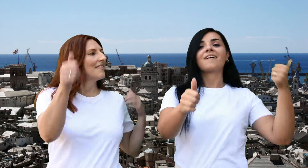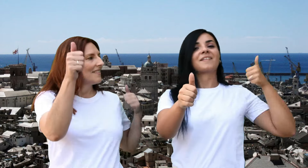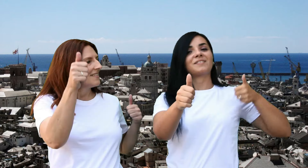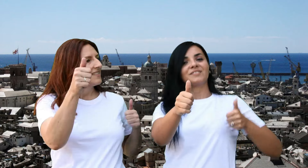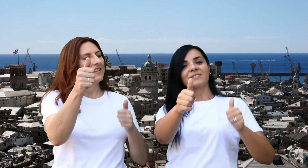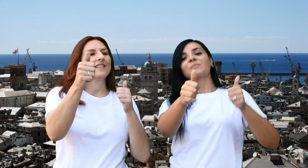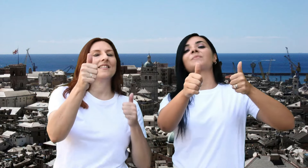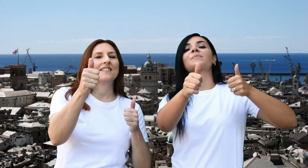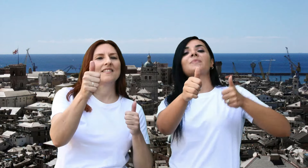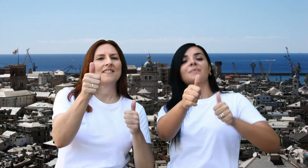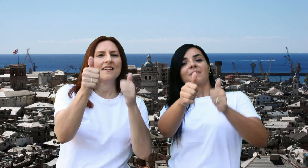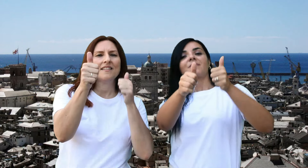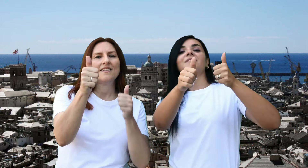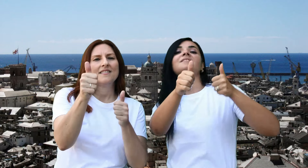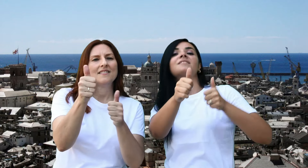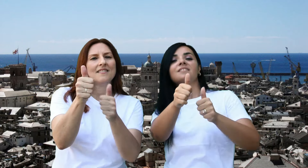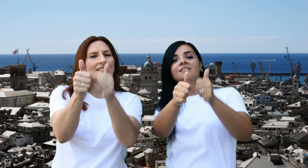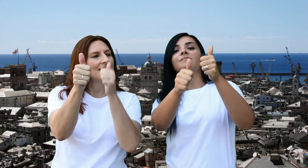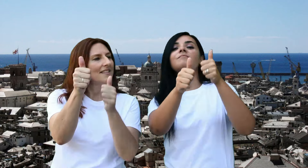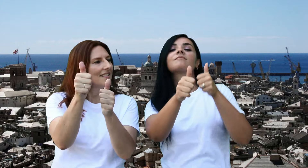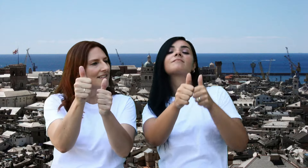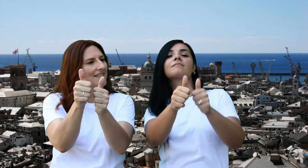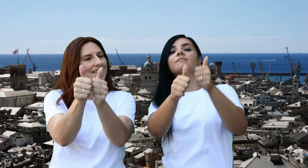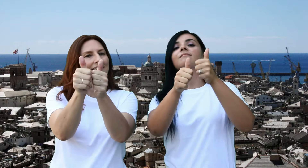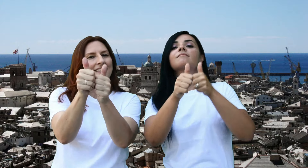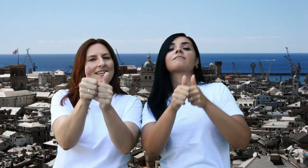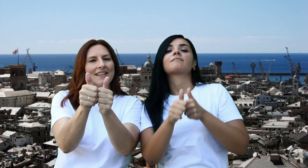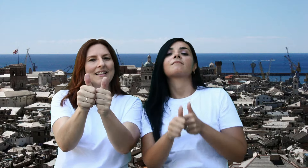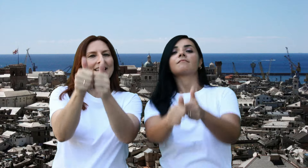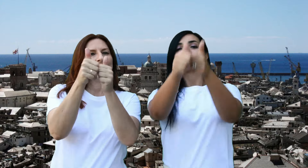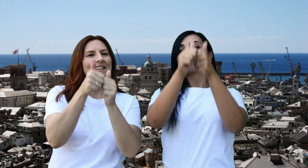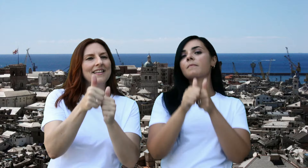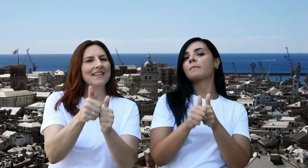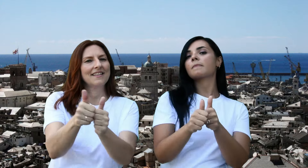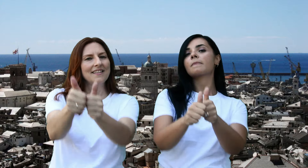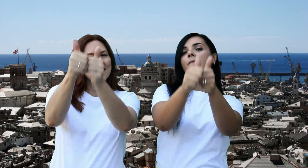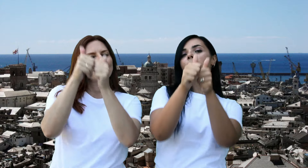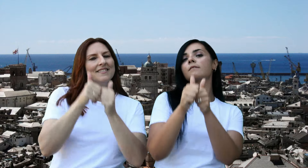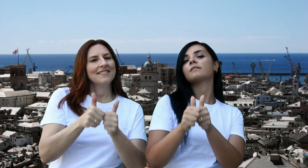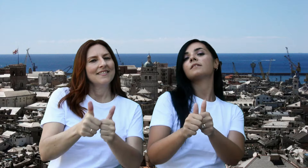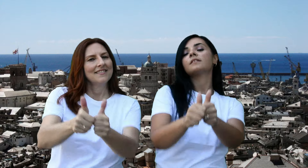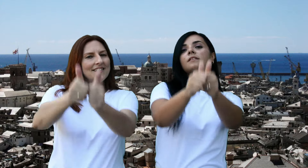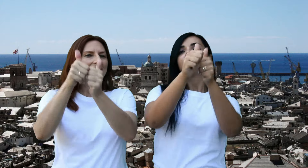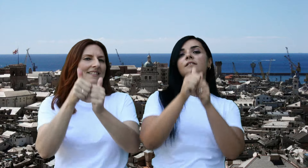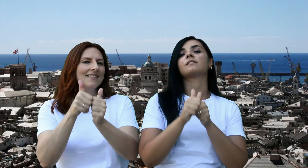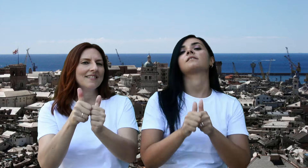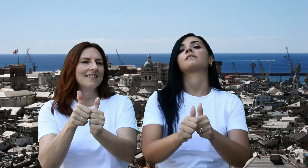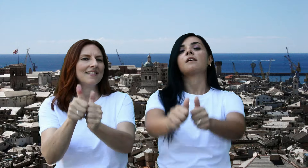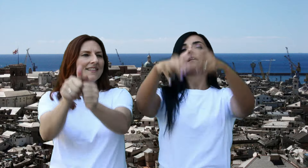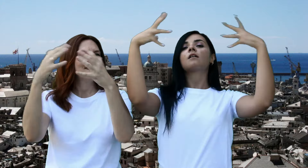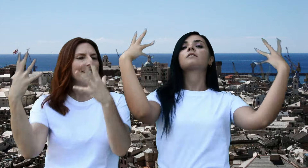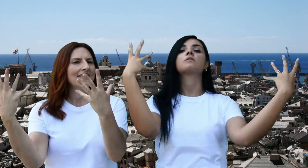Accorciare le distanze è il primo passo per andar distante!